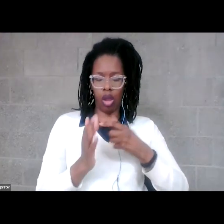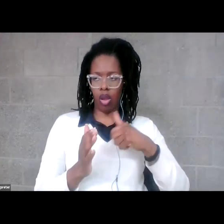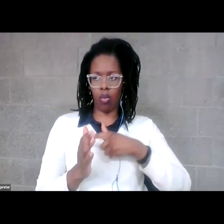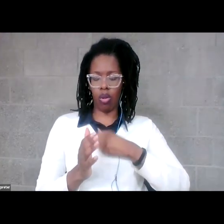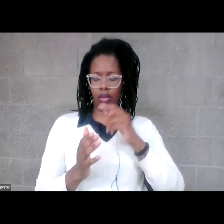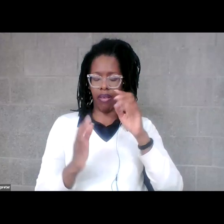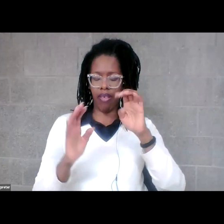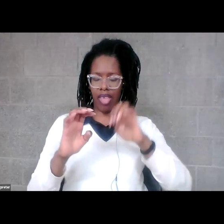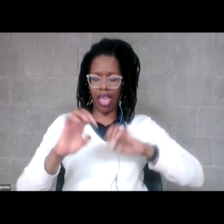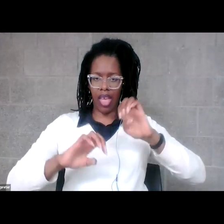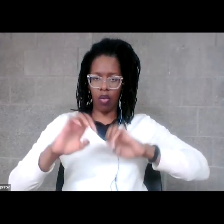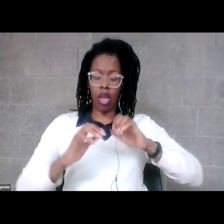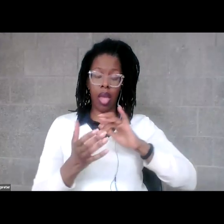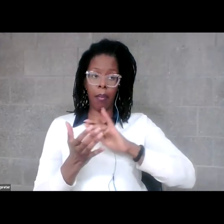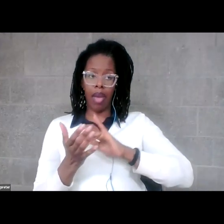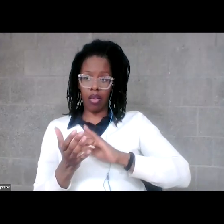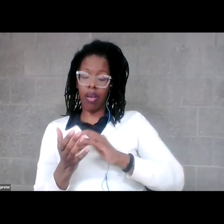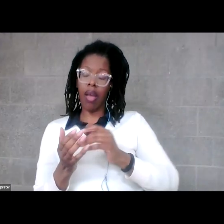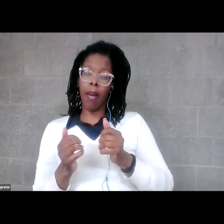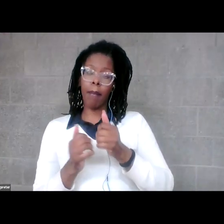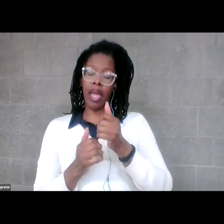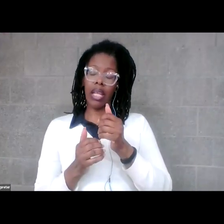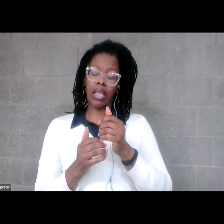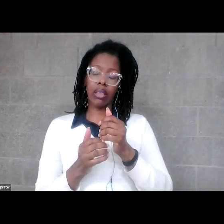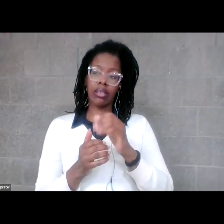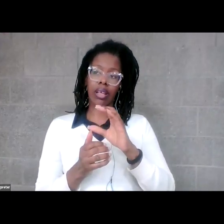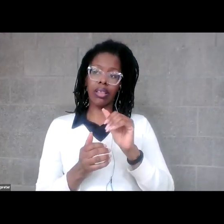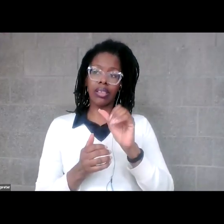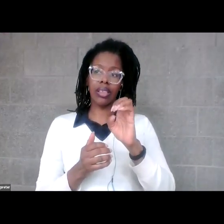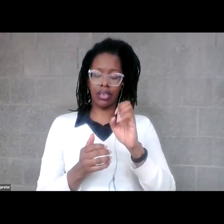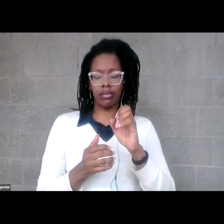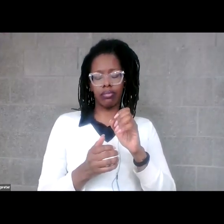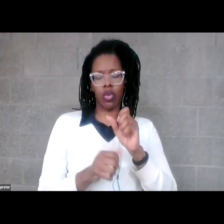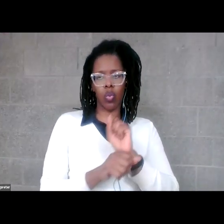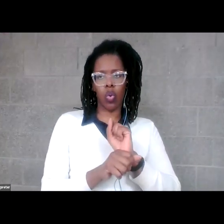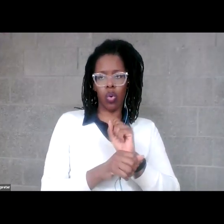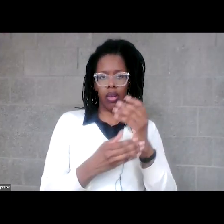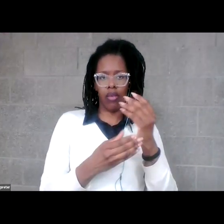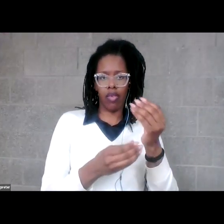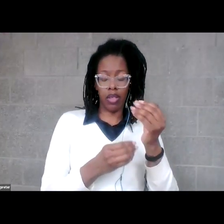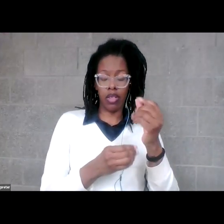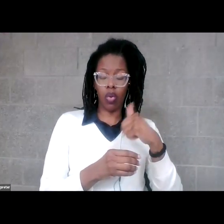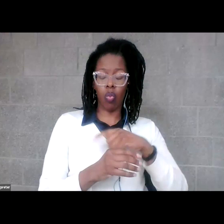y en muchos casos ocupacional. Evaluamos la información ocupacional para determinar